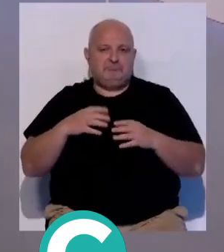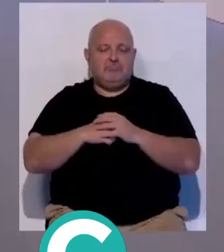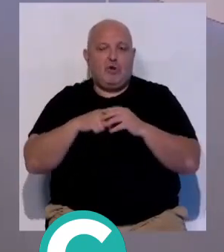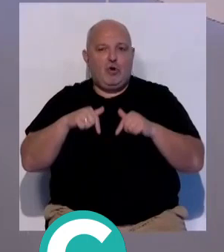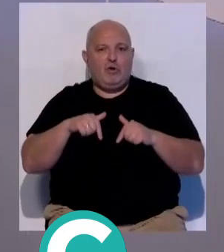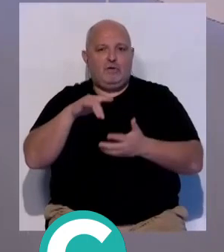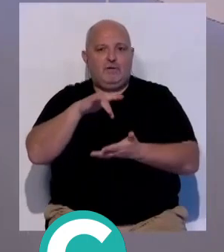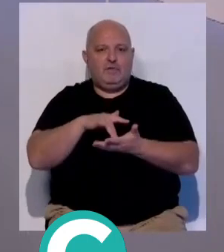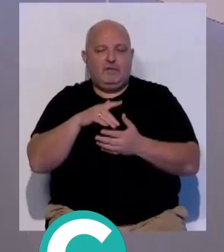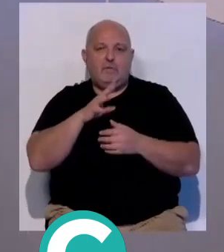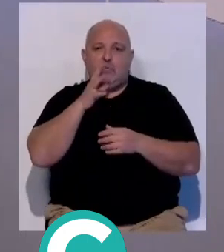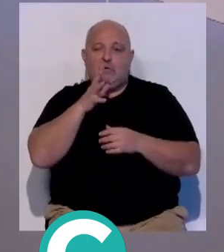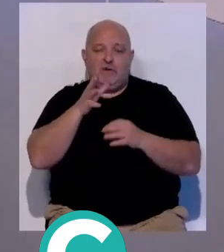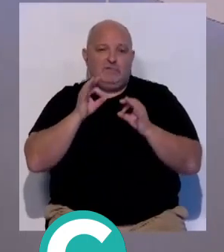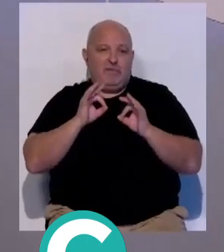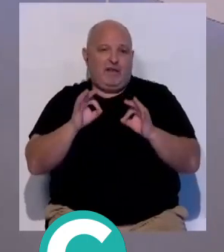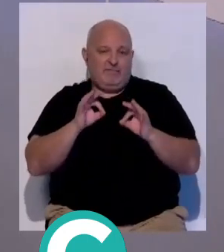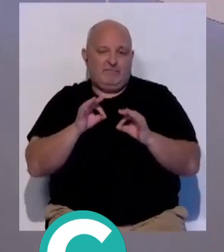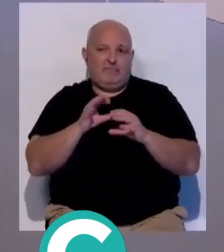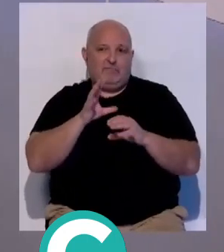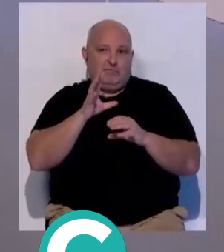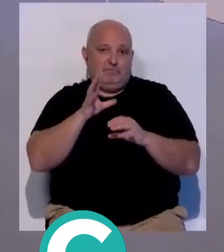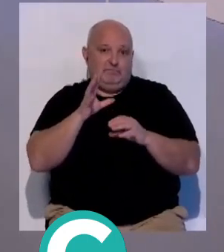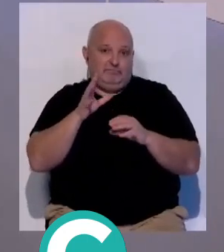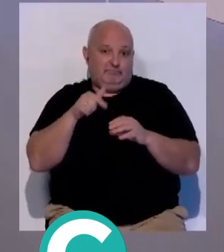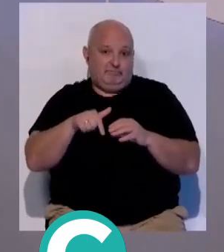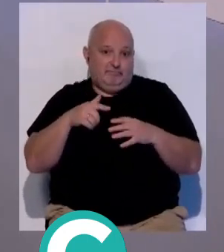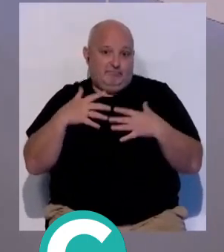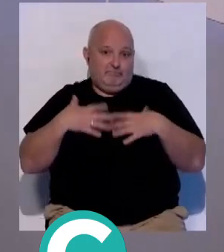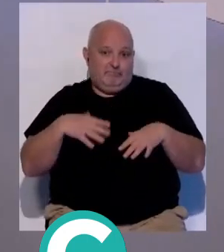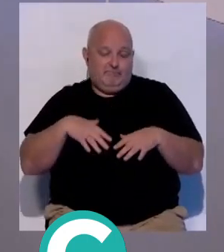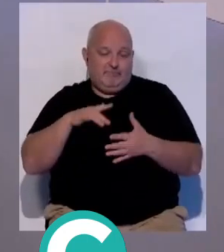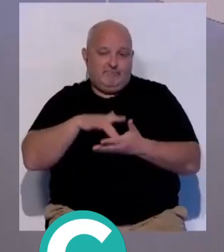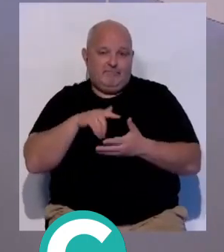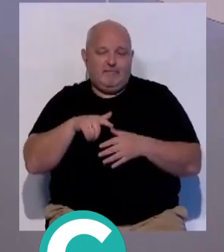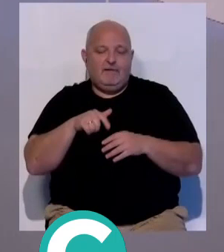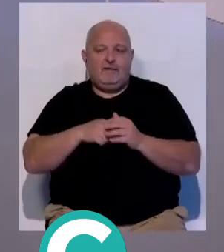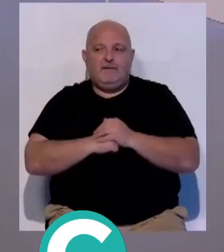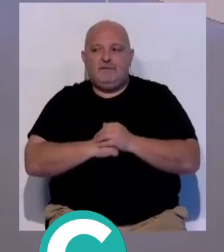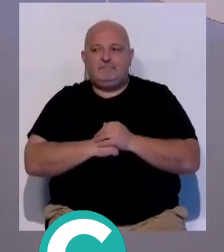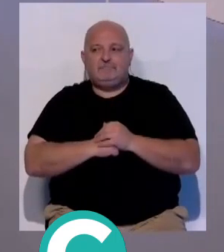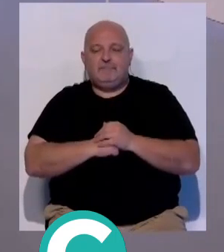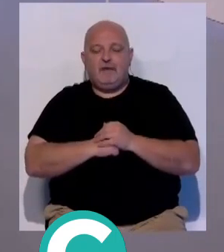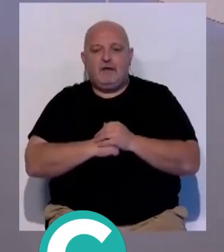también tenemos una razón muy especial para estar con esta indumentaria podemos decir y no